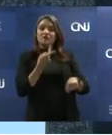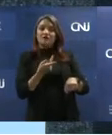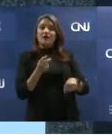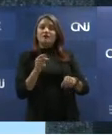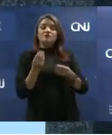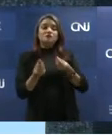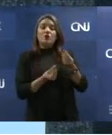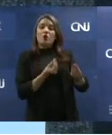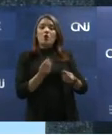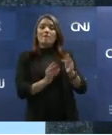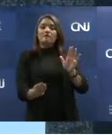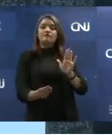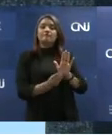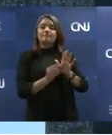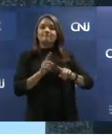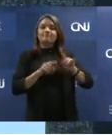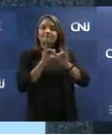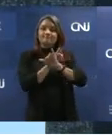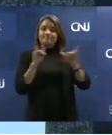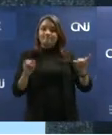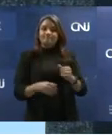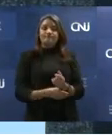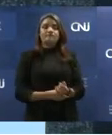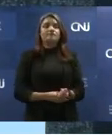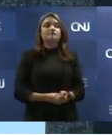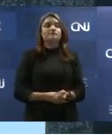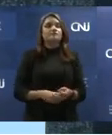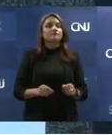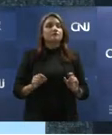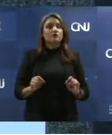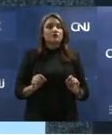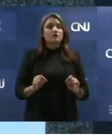como seja que o casamento, não necessariamente